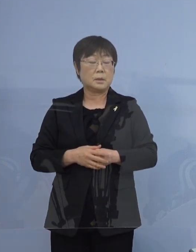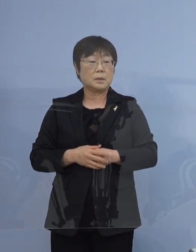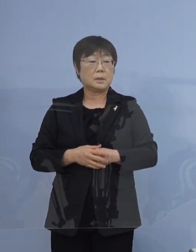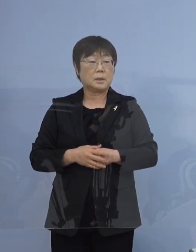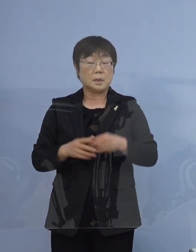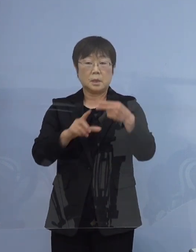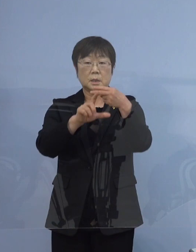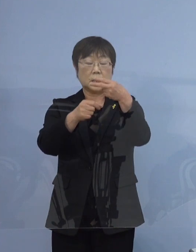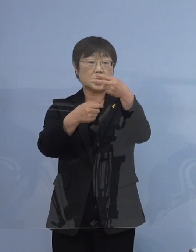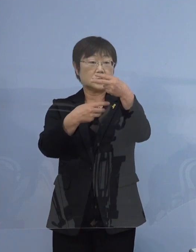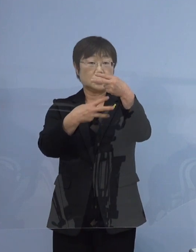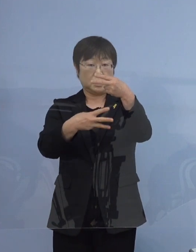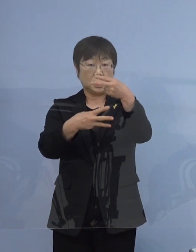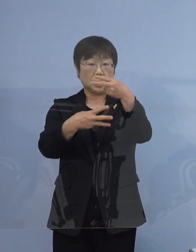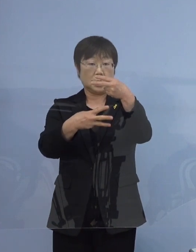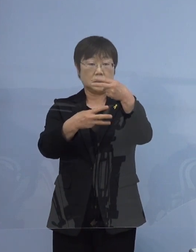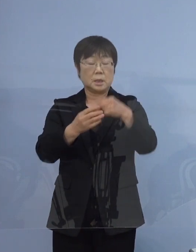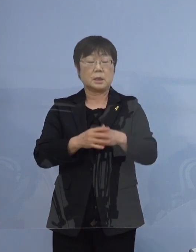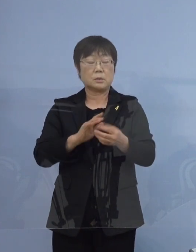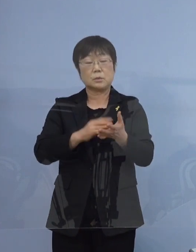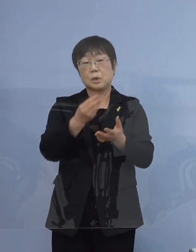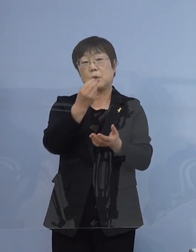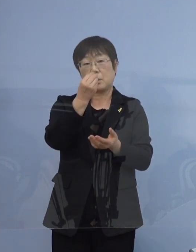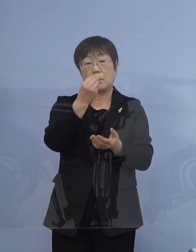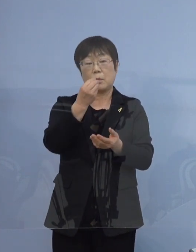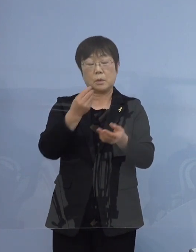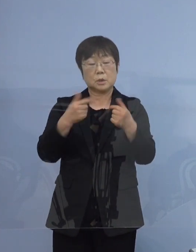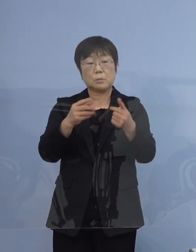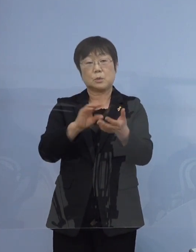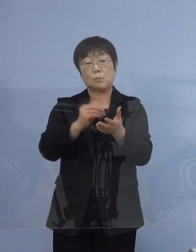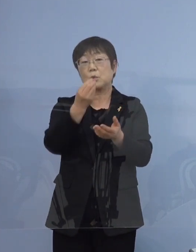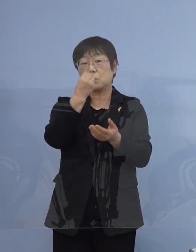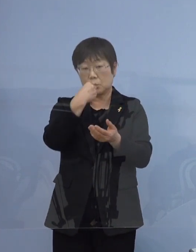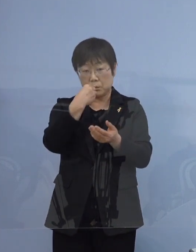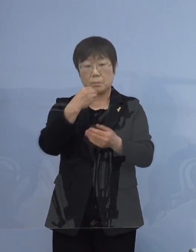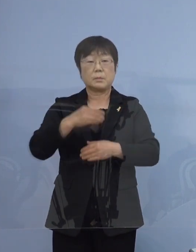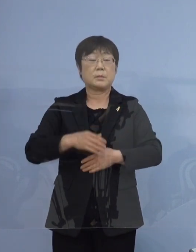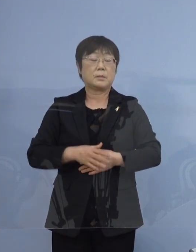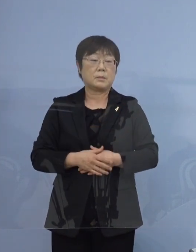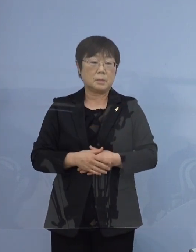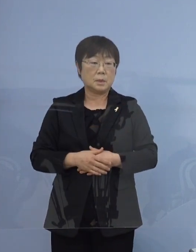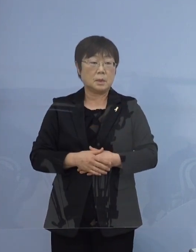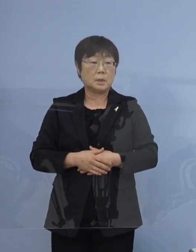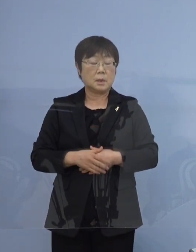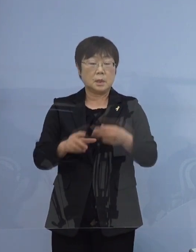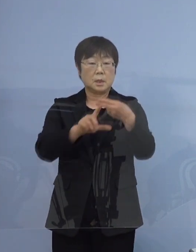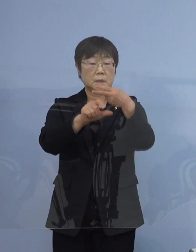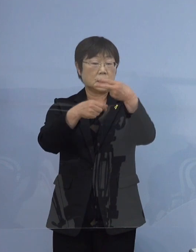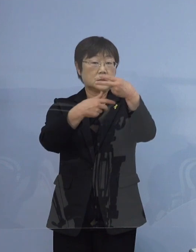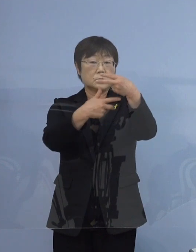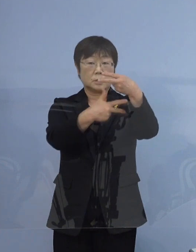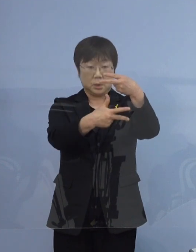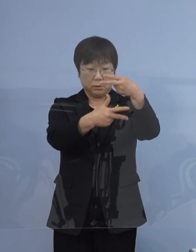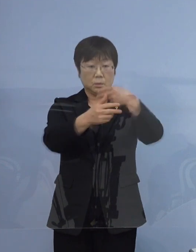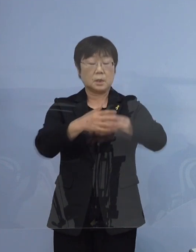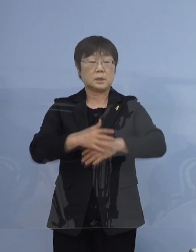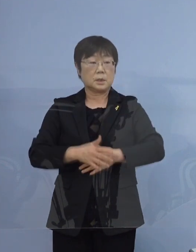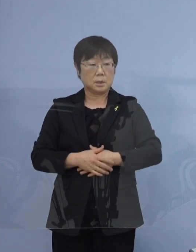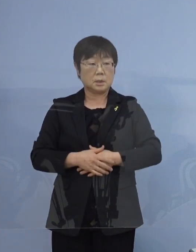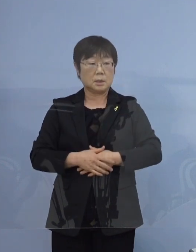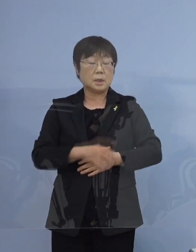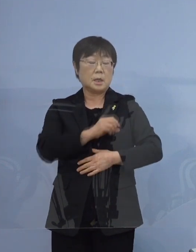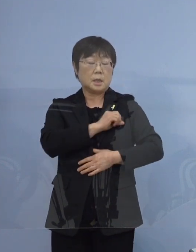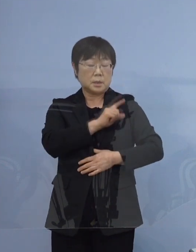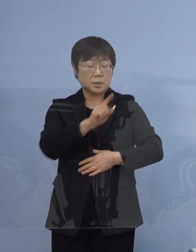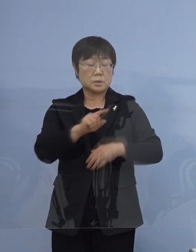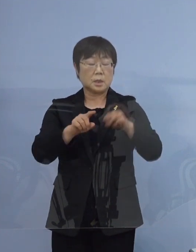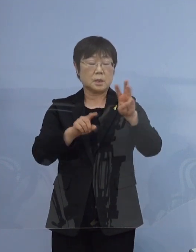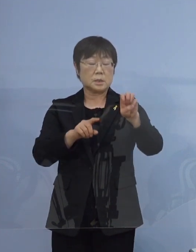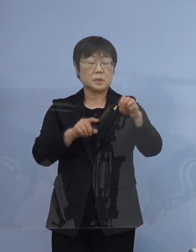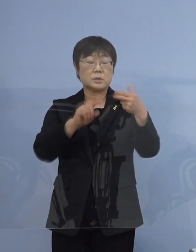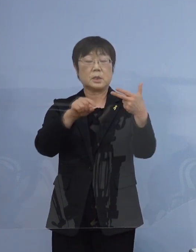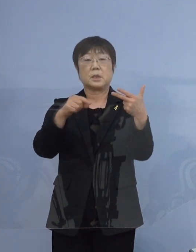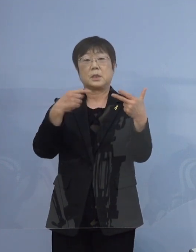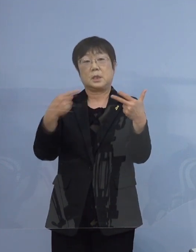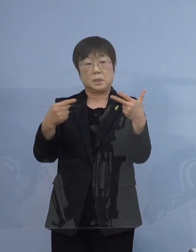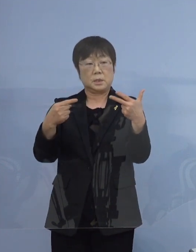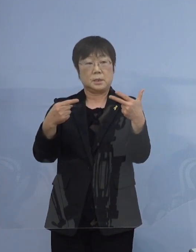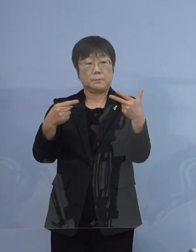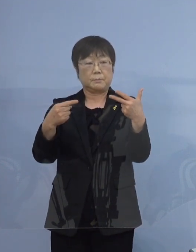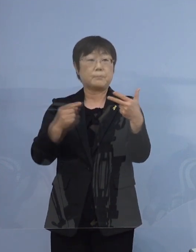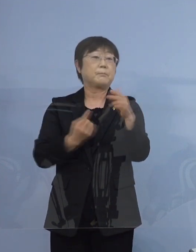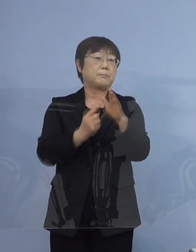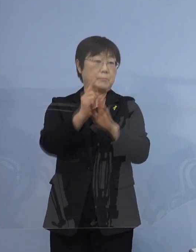2月3日に常備薬を服用されています そして、2月の7日に37.1度の発熱と